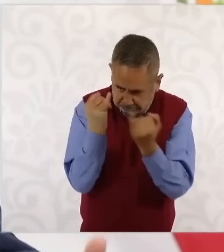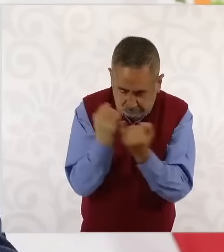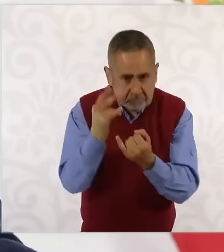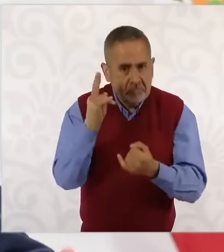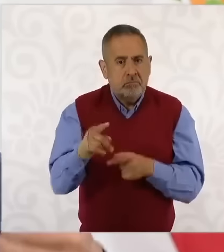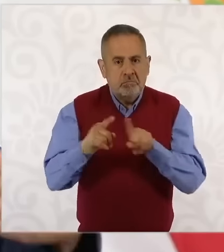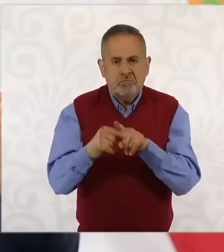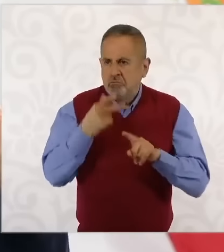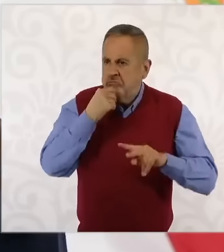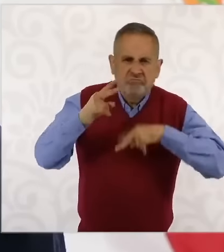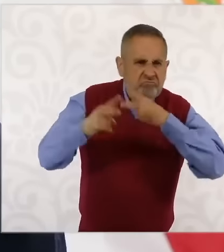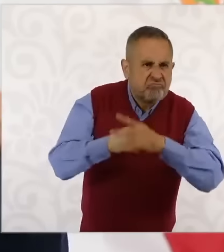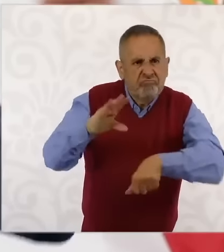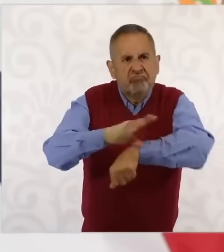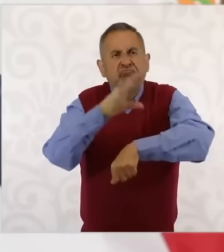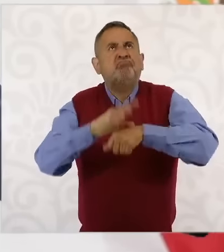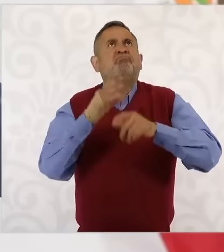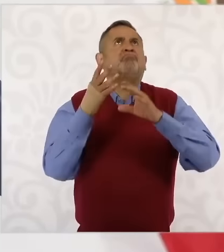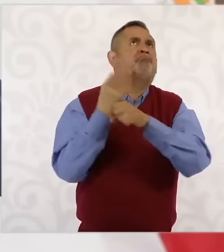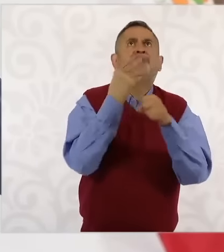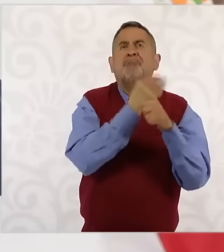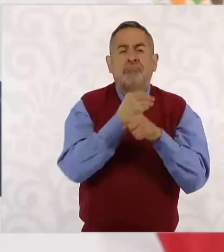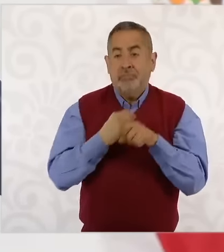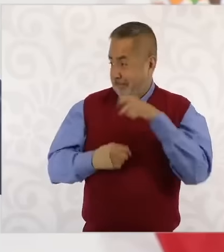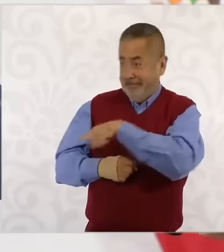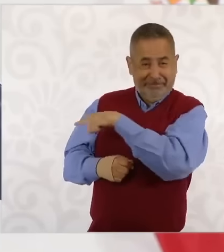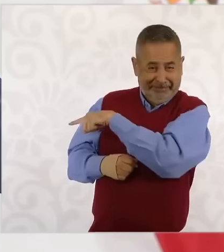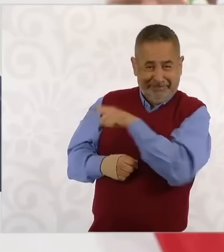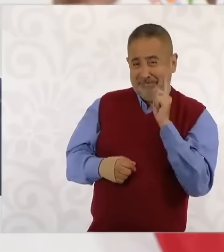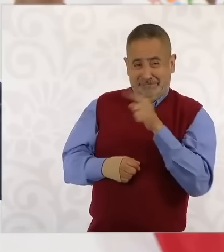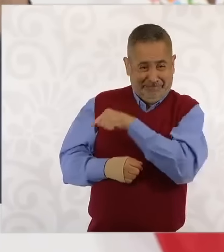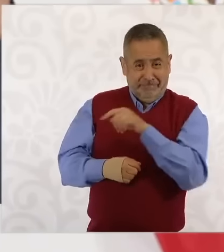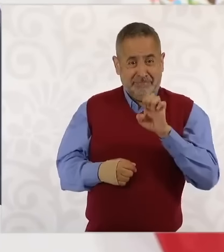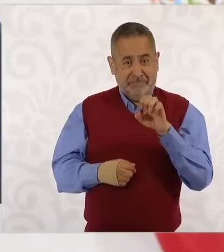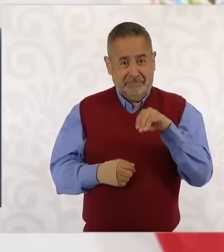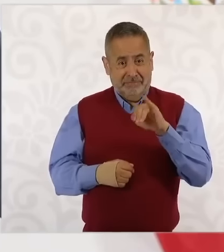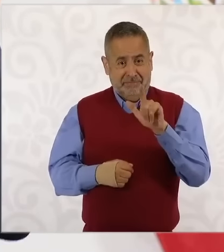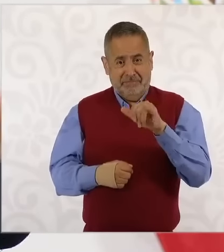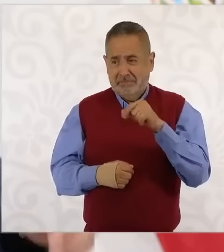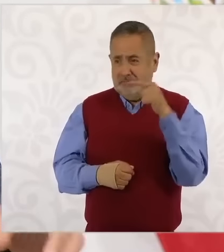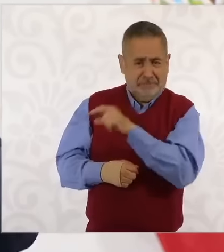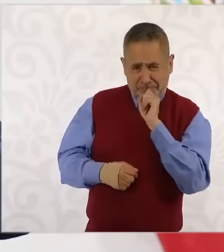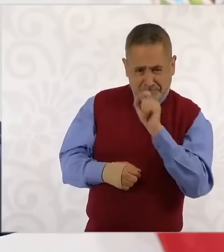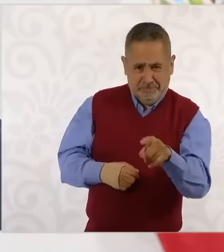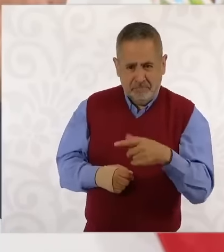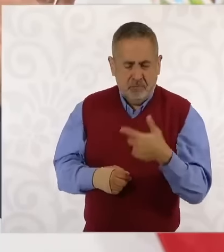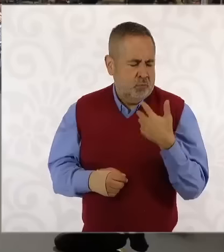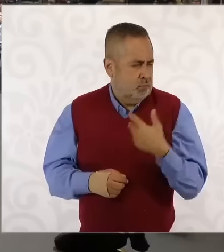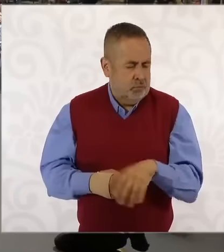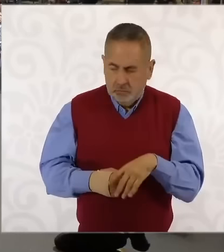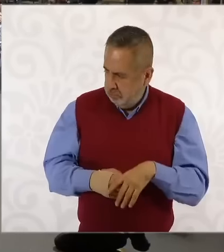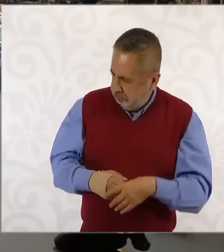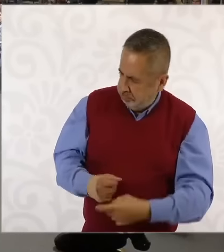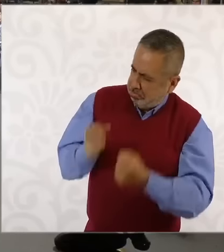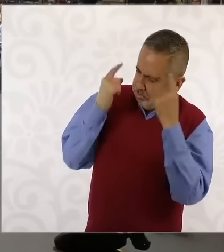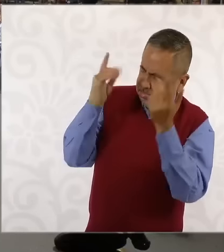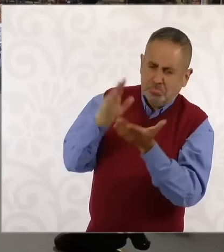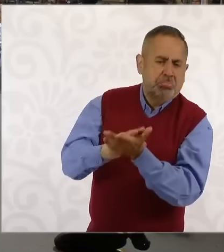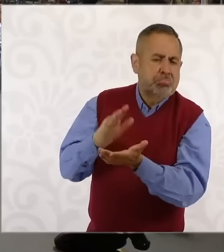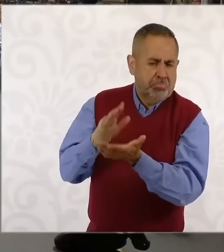electricistas, bueno, desde Emilia que la verdad mi reconocimiento pleno, Emilia ha estado en todos